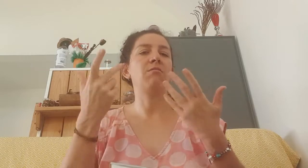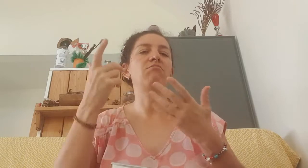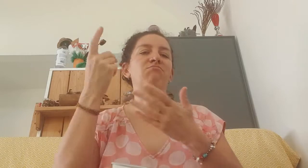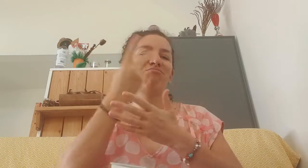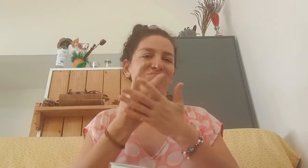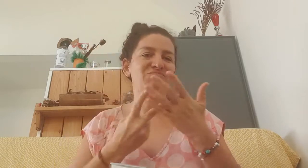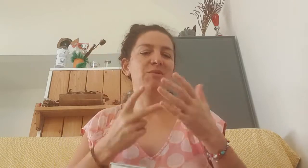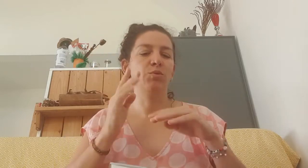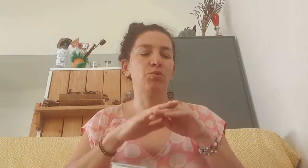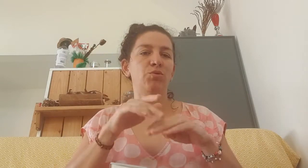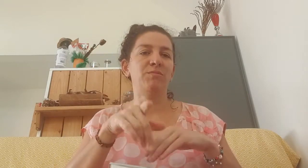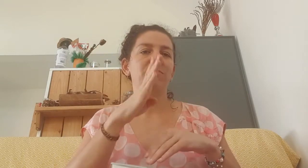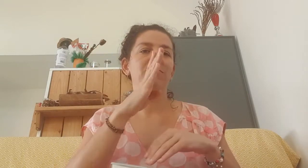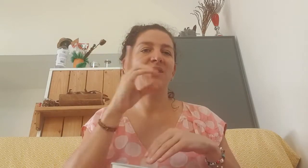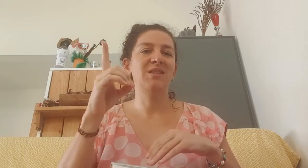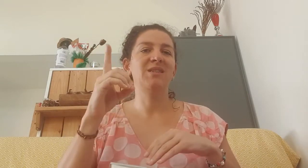et écrit cette bande dessinée.